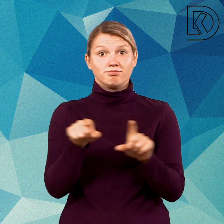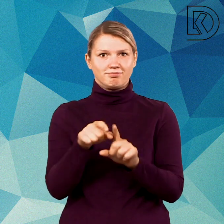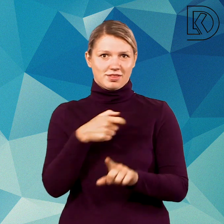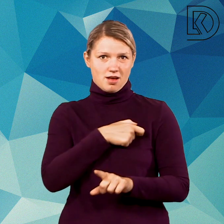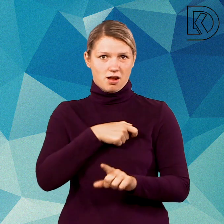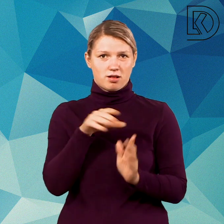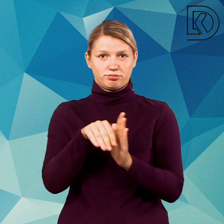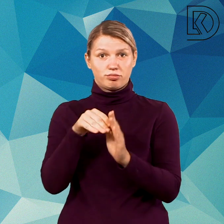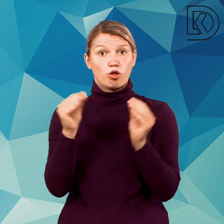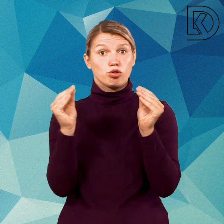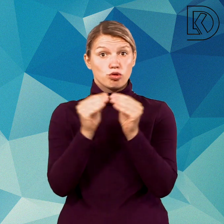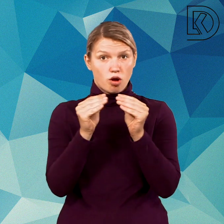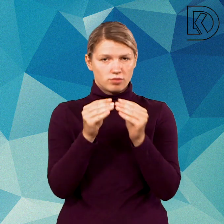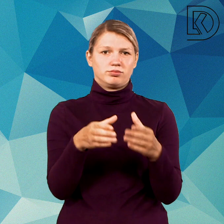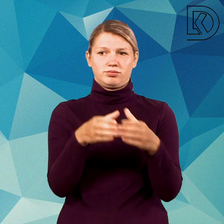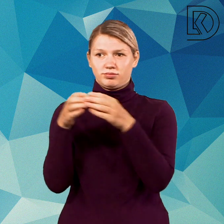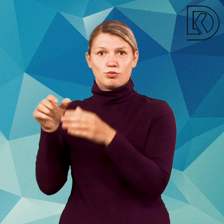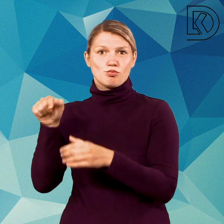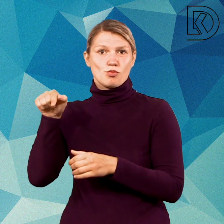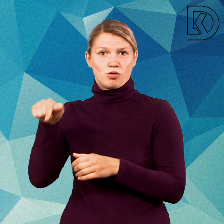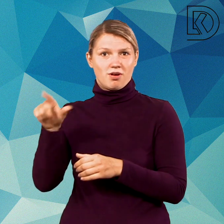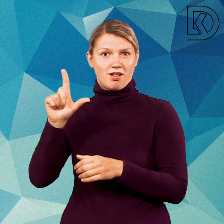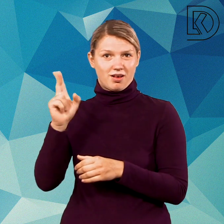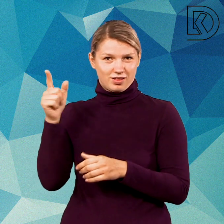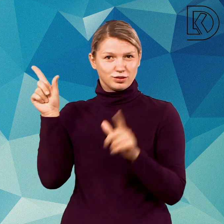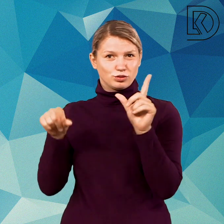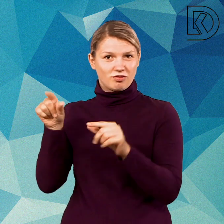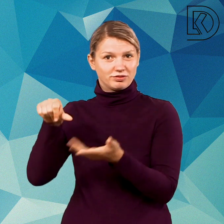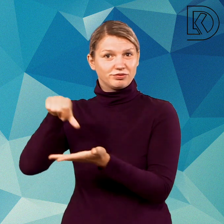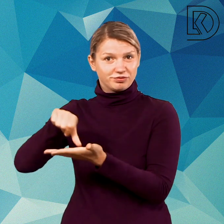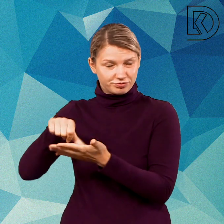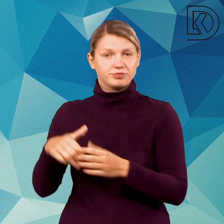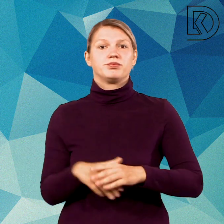Taip pat jie išsirinks 10 delegatų, kurie dalyvaus LKD Suvažiavime.